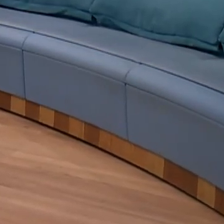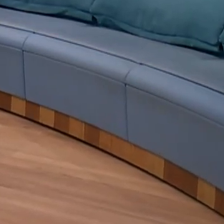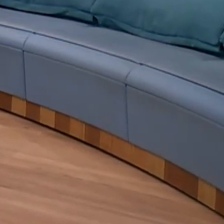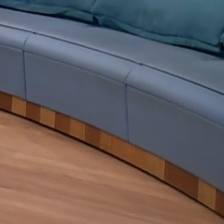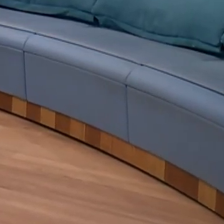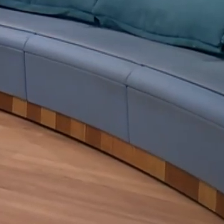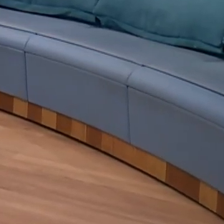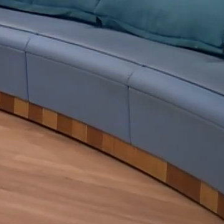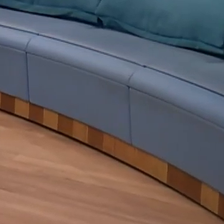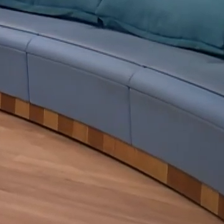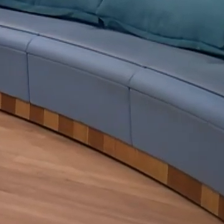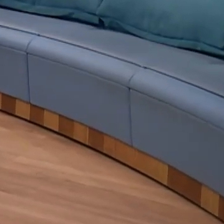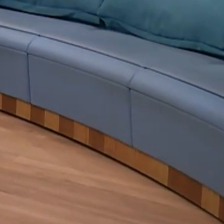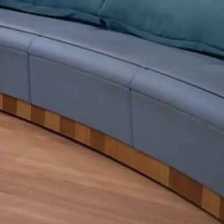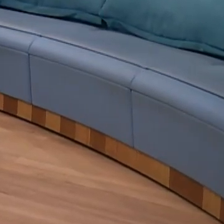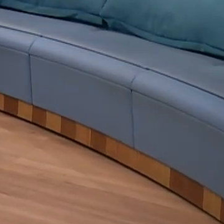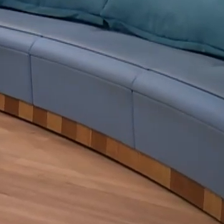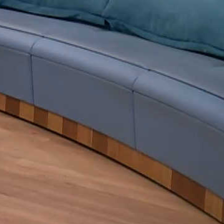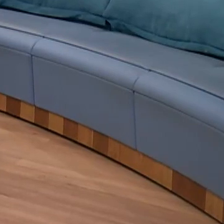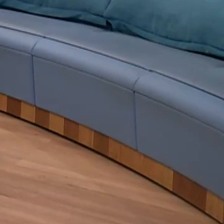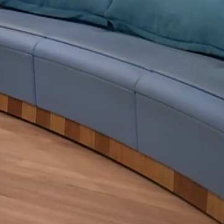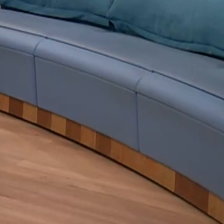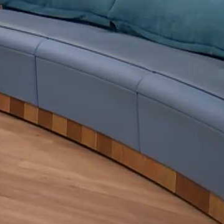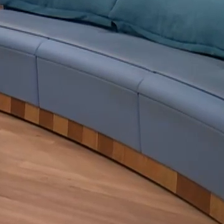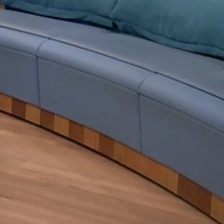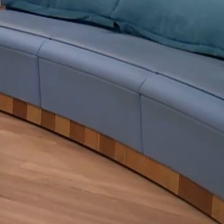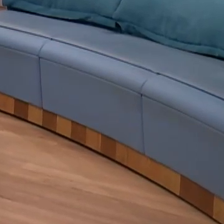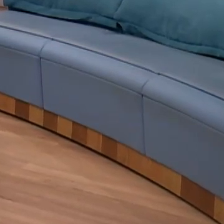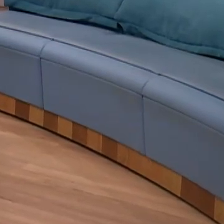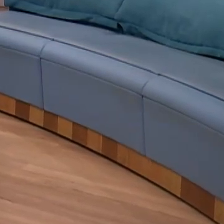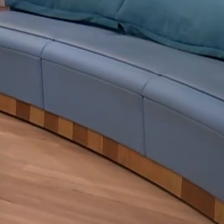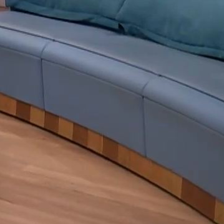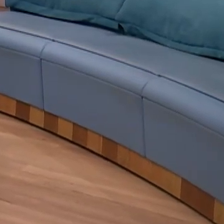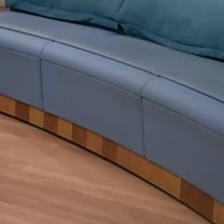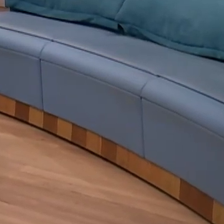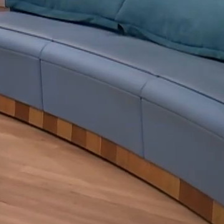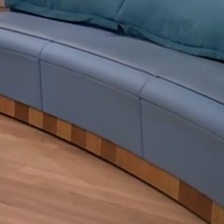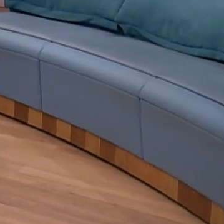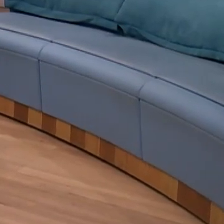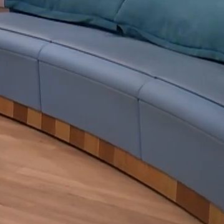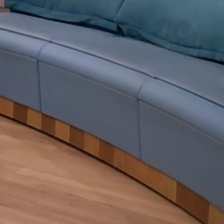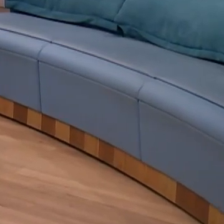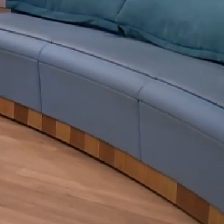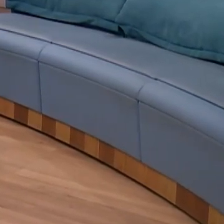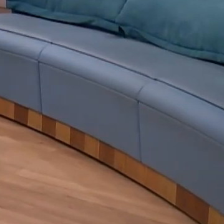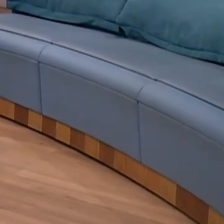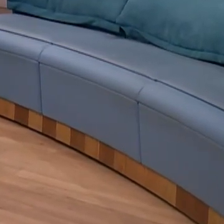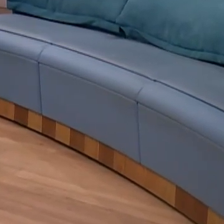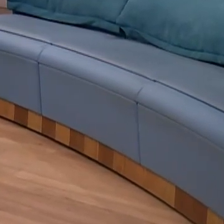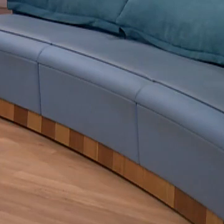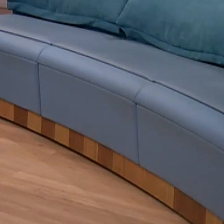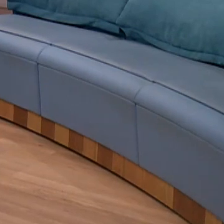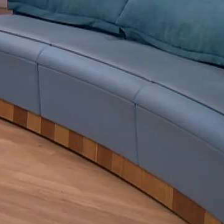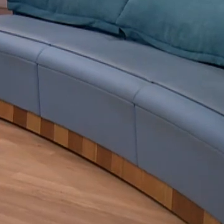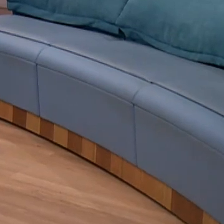для всех православных христиан мы знаем что Христос обязательно воскреснет но